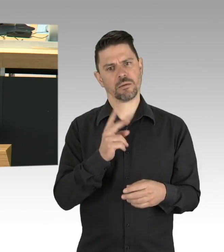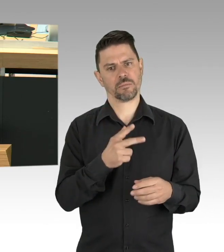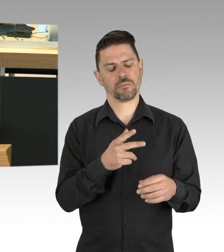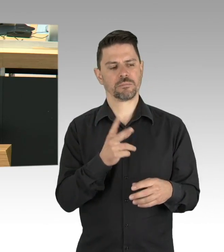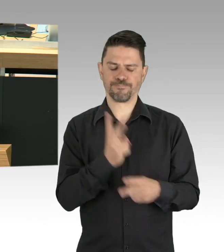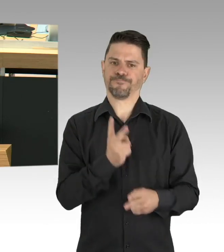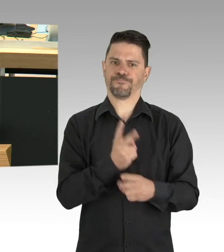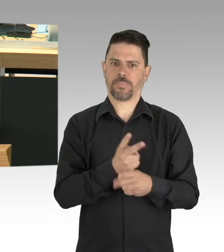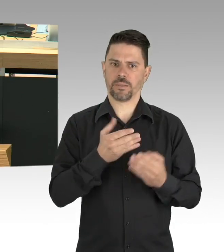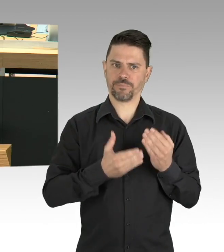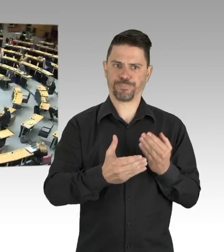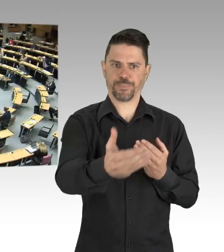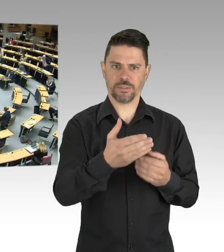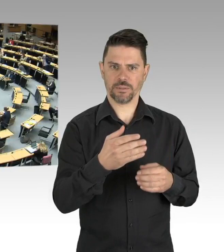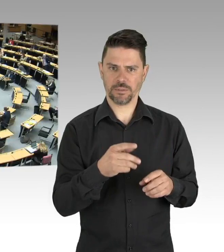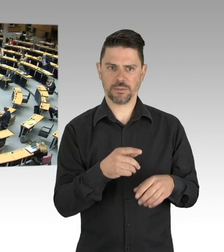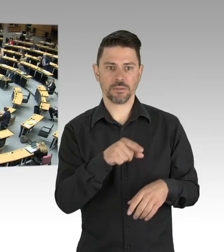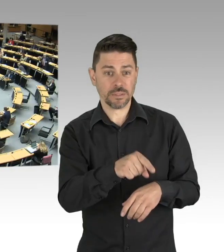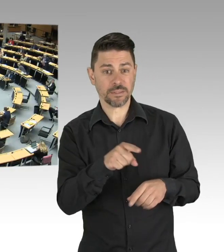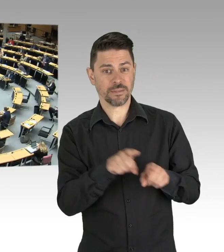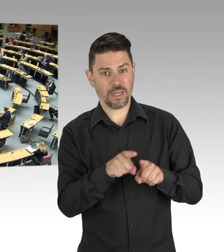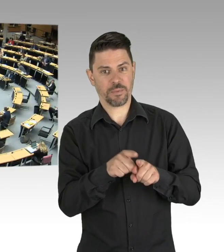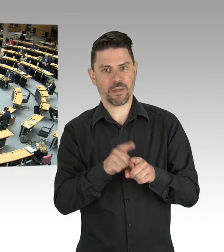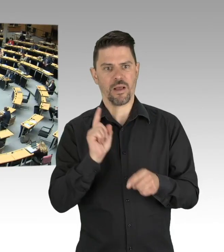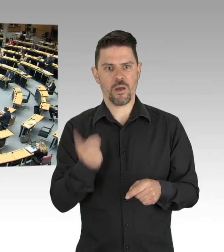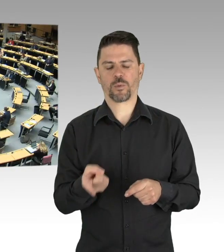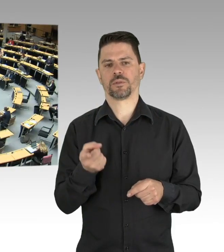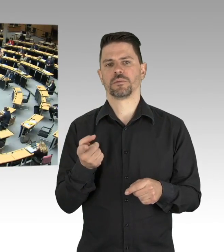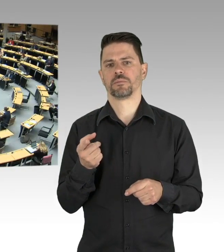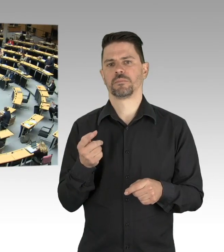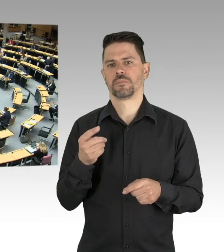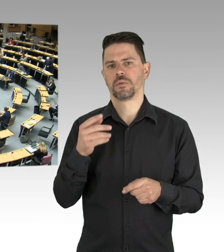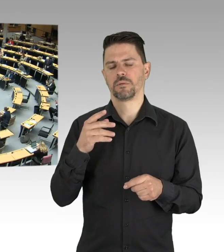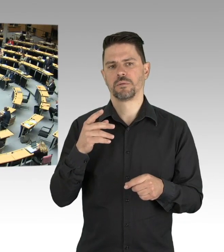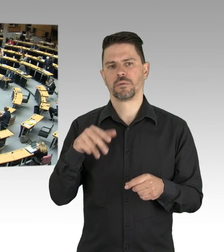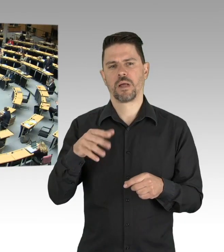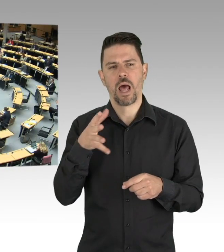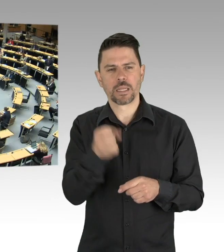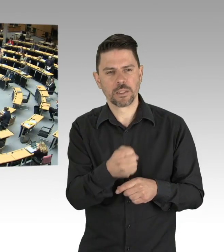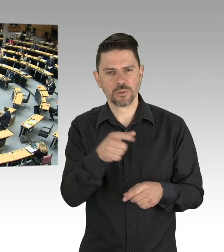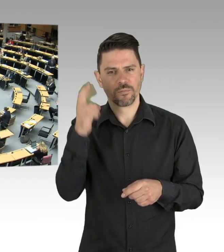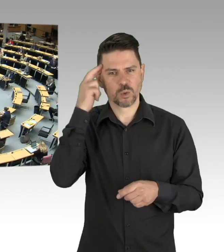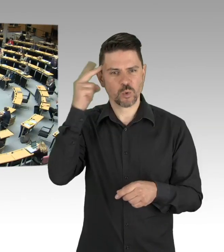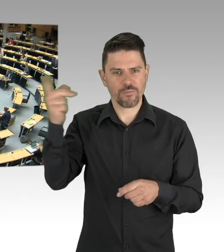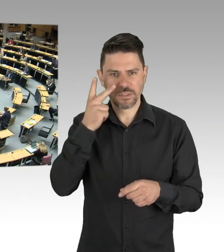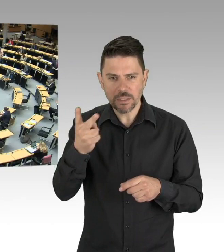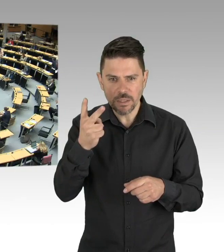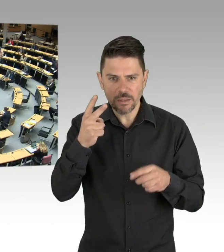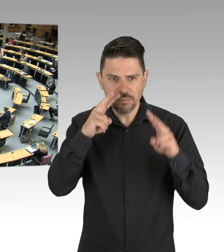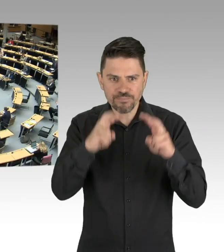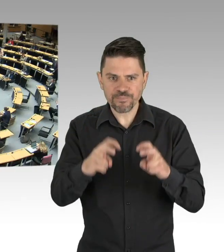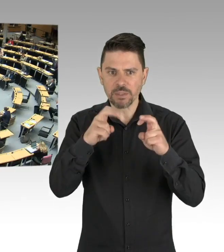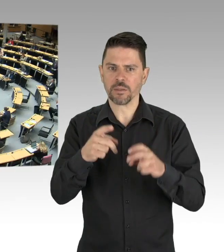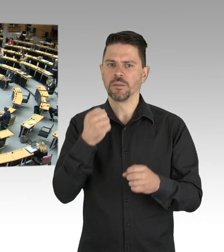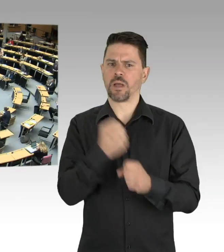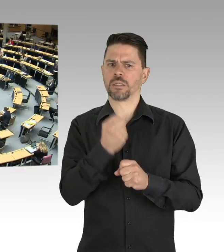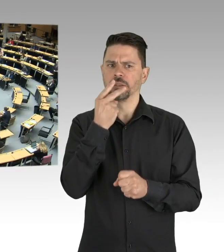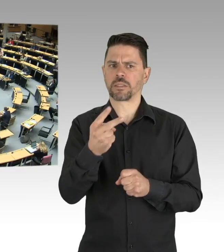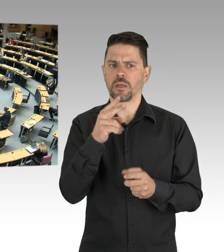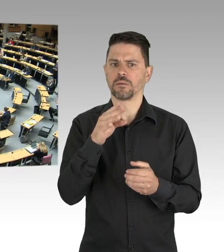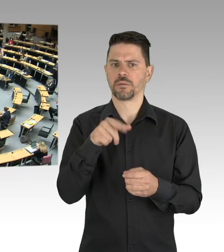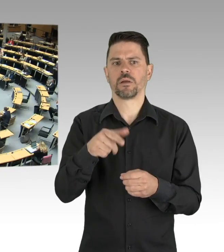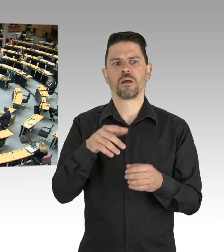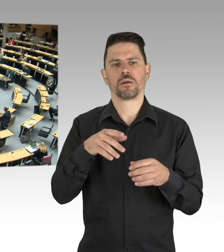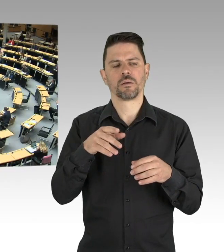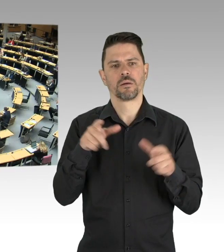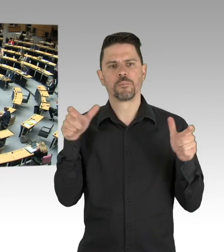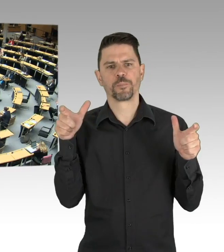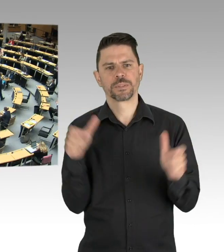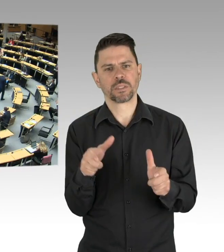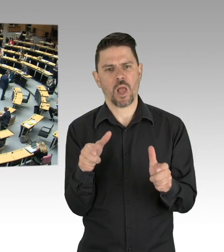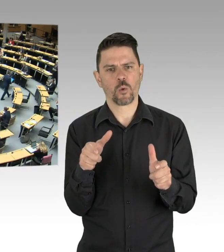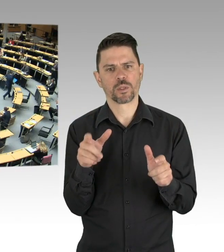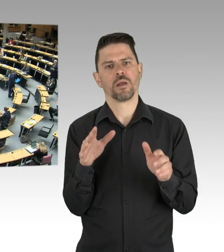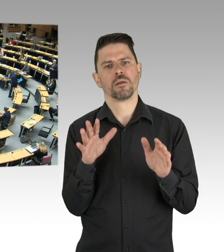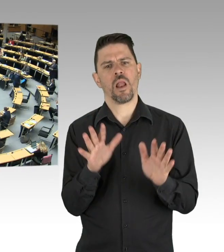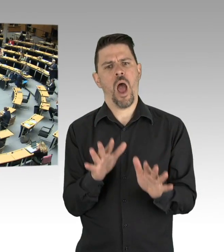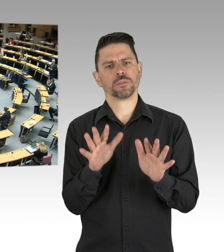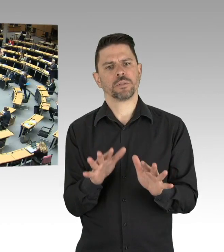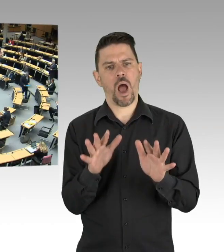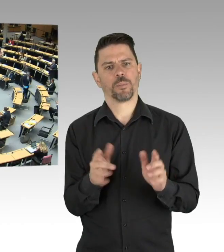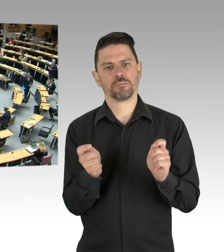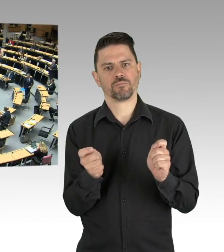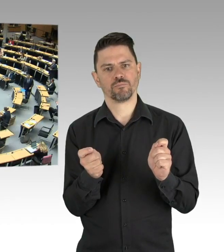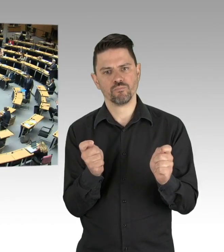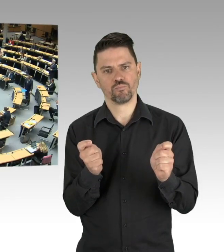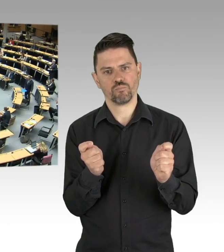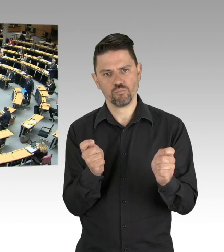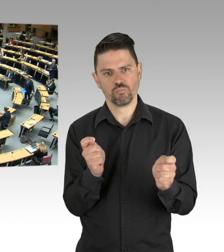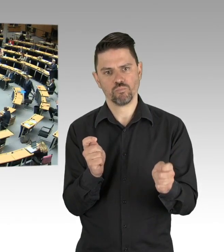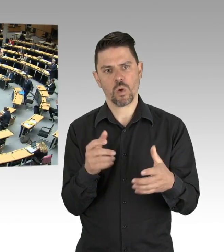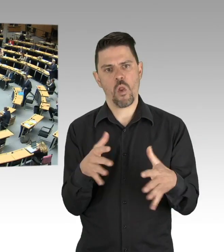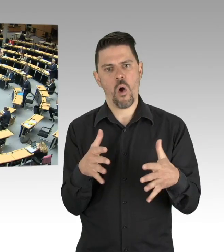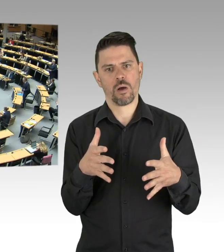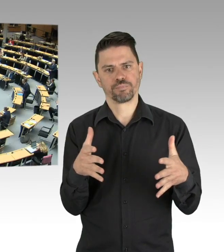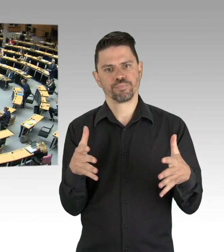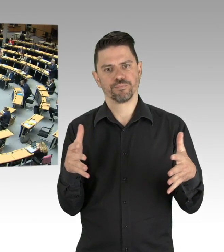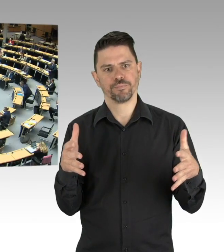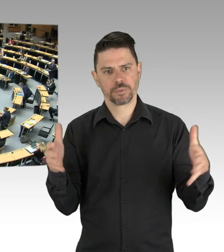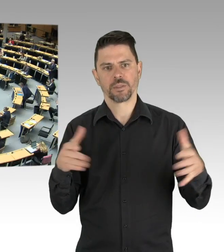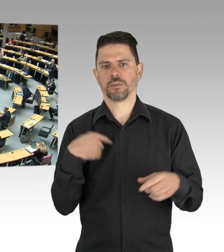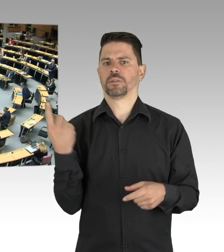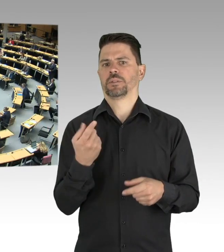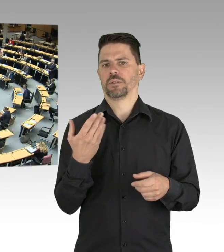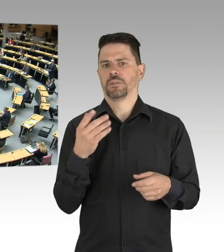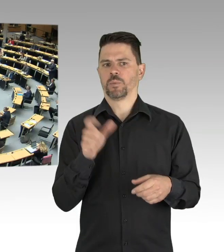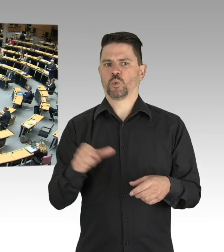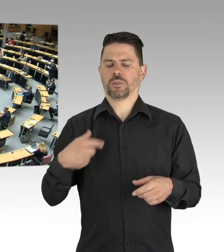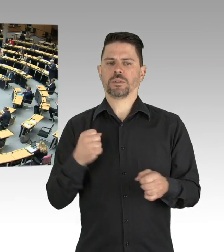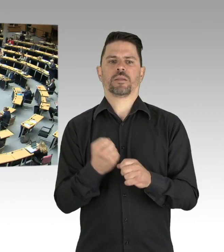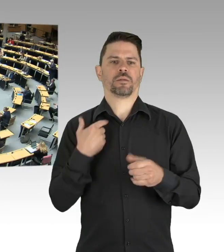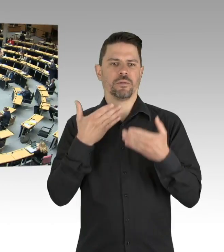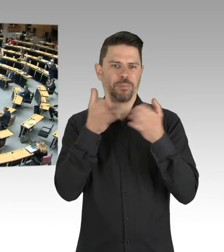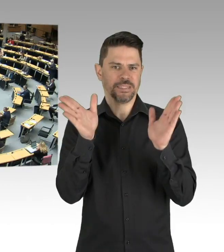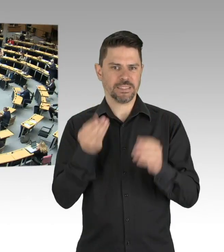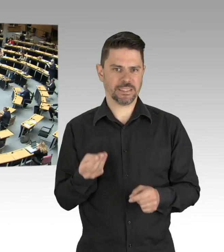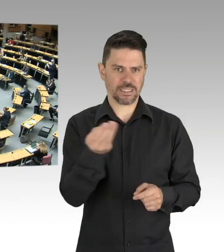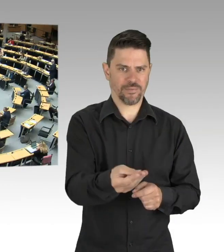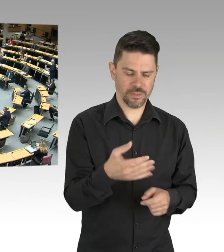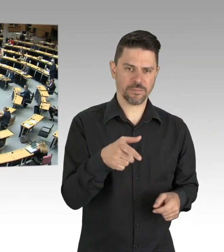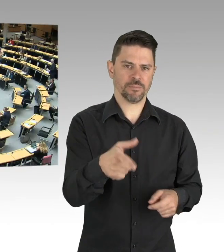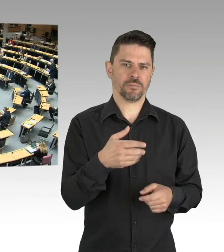(Beifall)